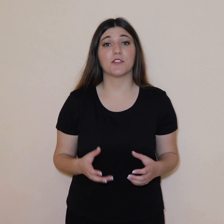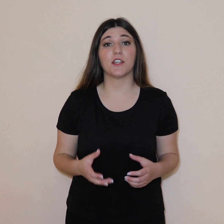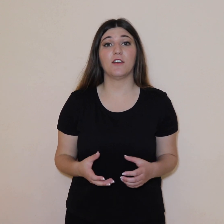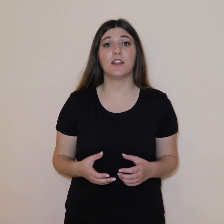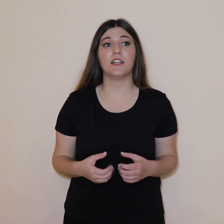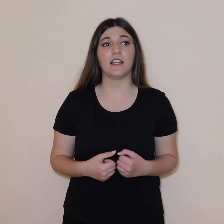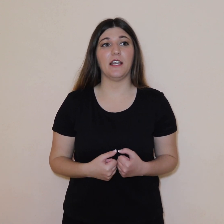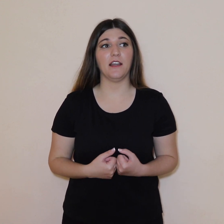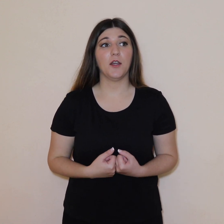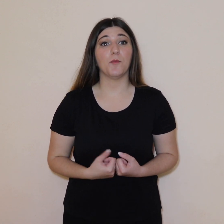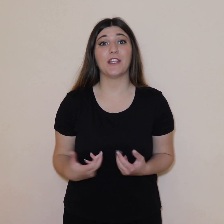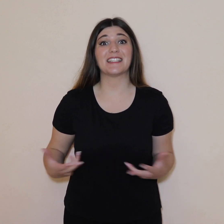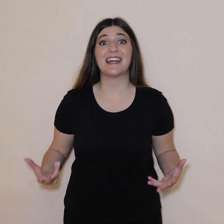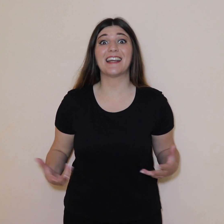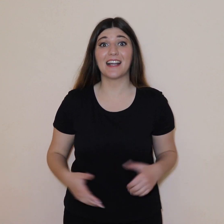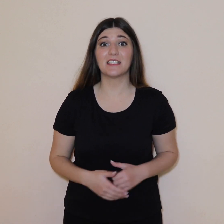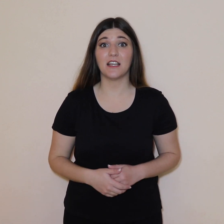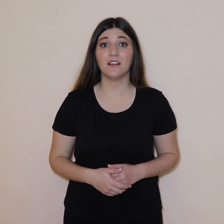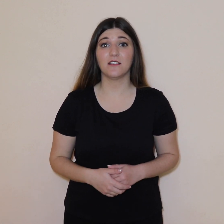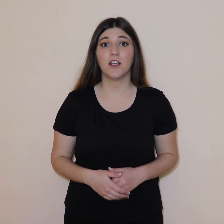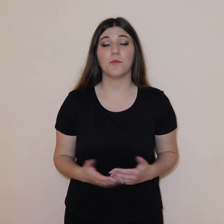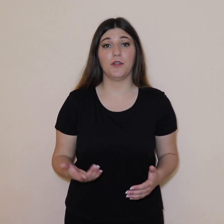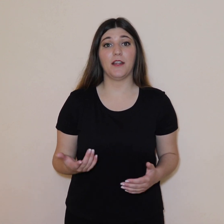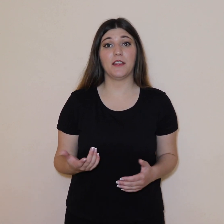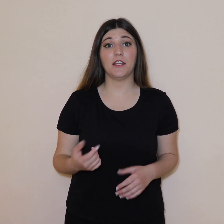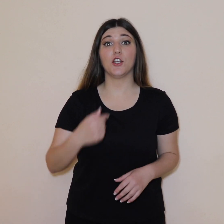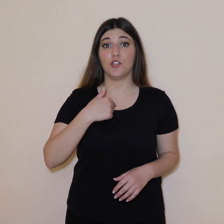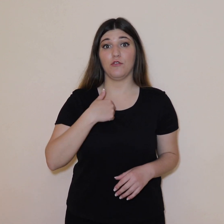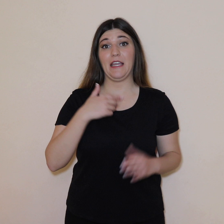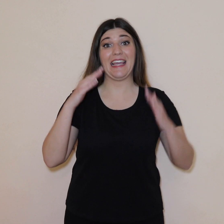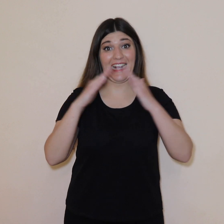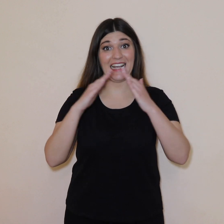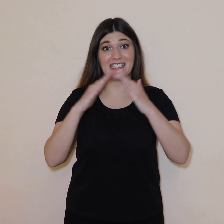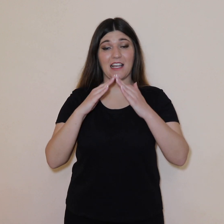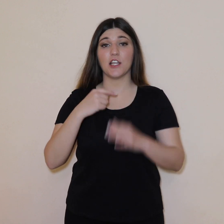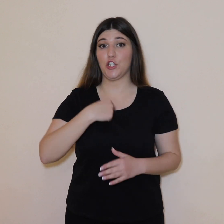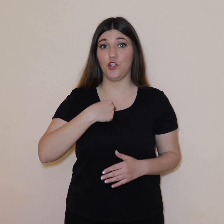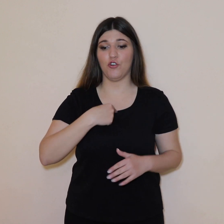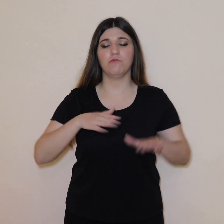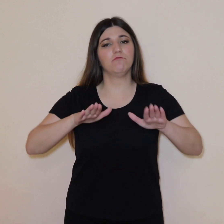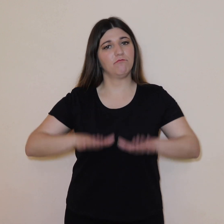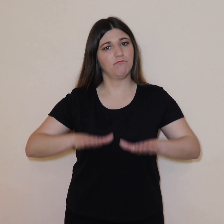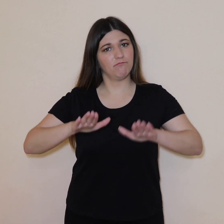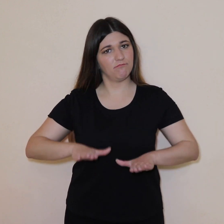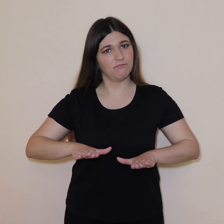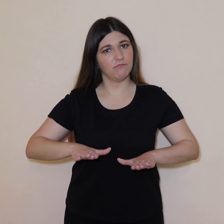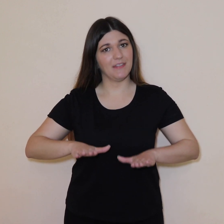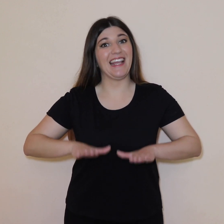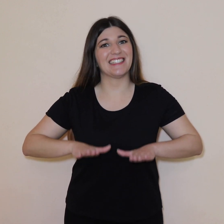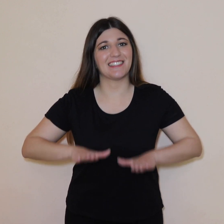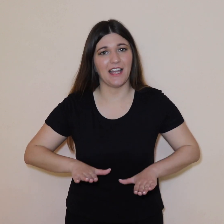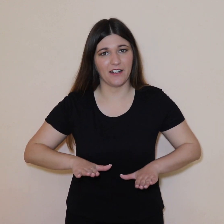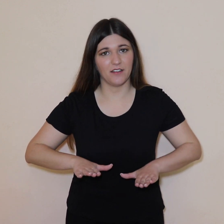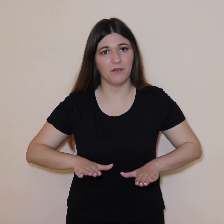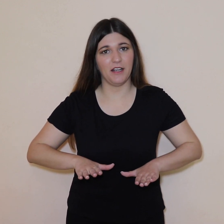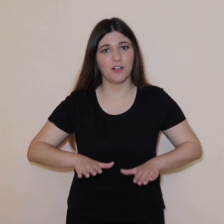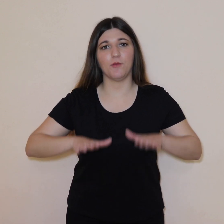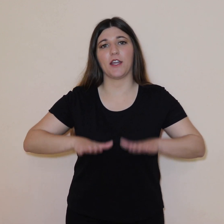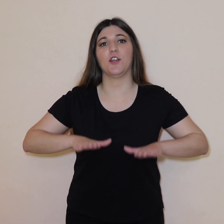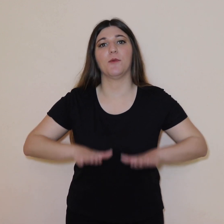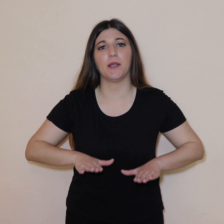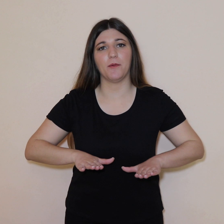si quiero decir que "voy a estar en casa" podría decir "casa yo estar" como que no me voy a mover